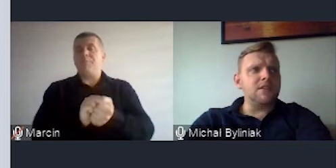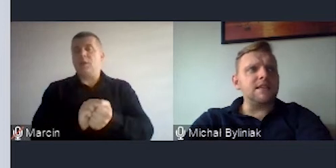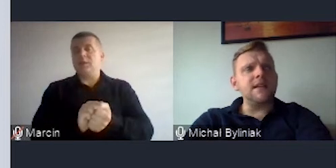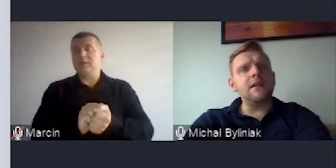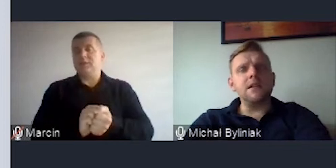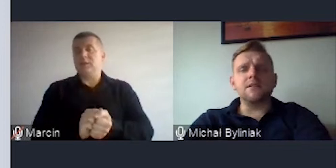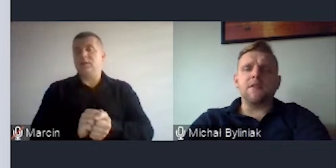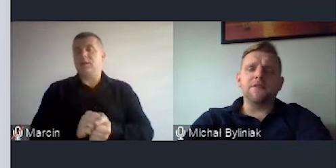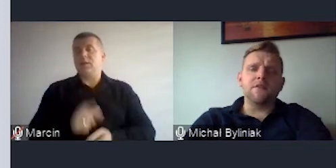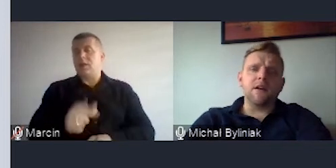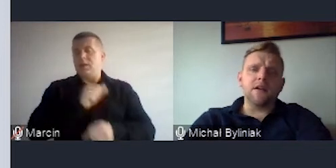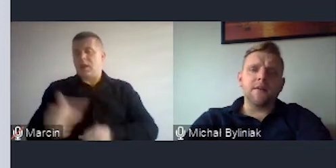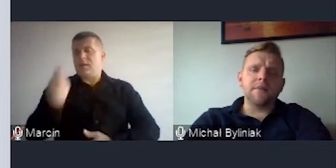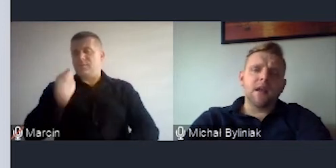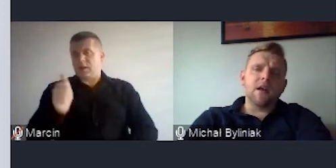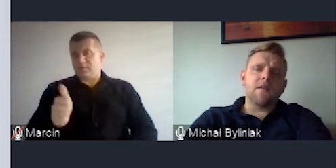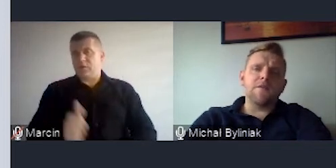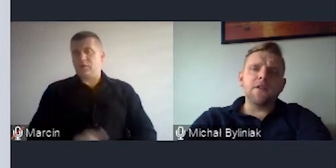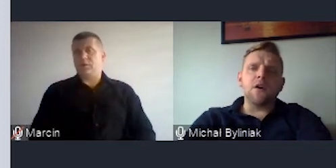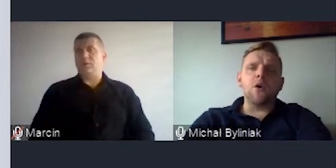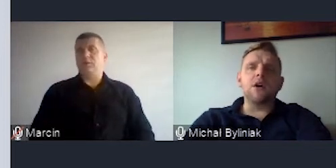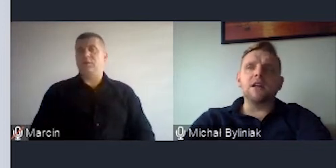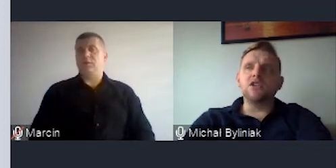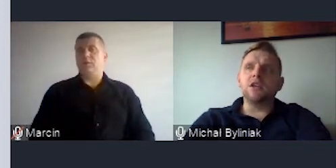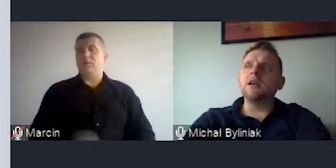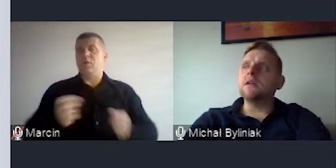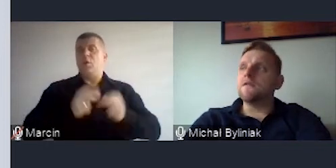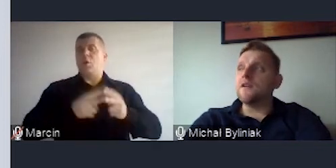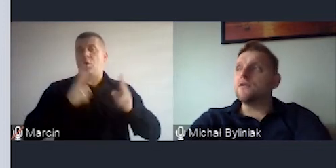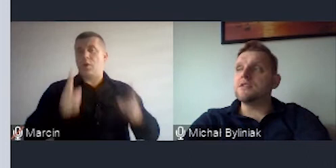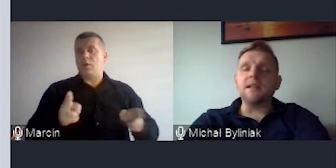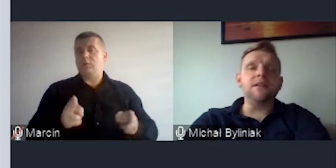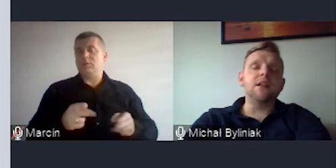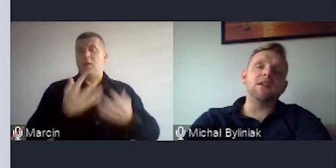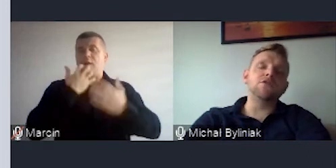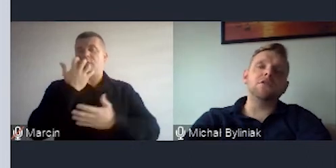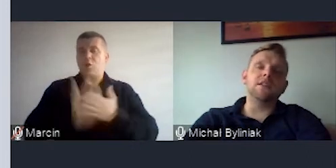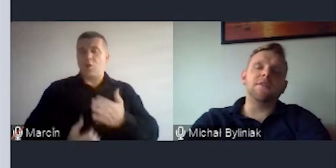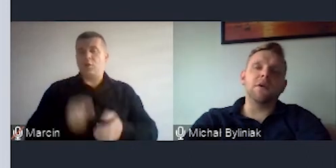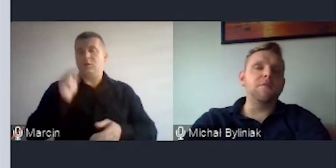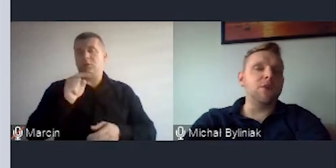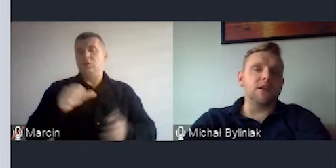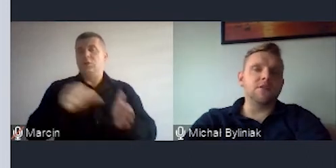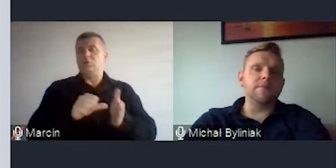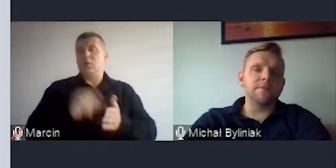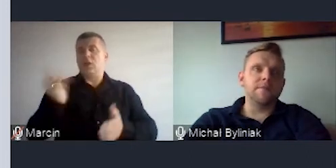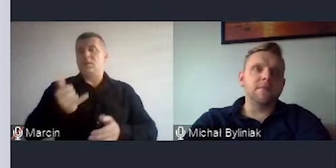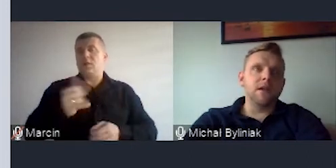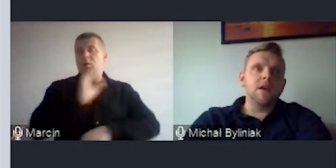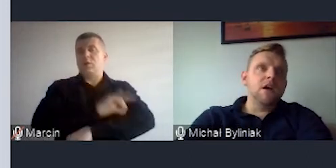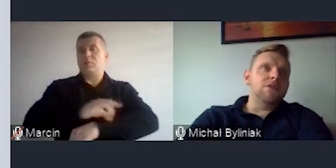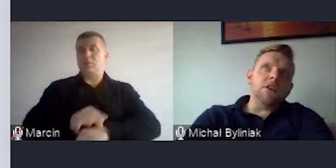Amortyzacja jest kwalifikowalna w okresie wykorzystania danego środka trwałego w projekcie.